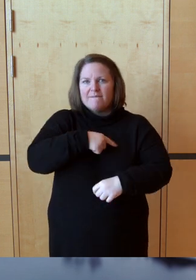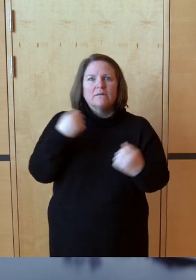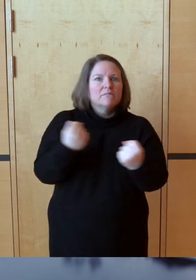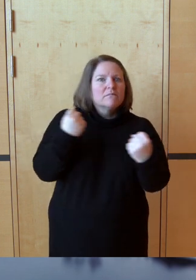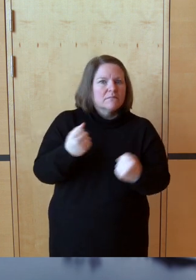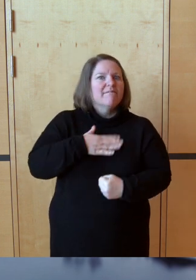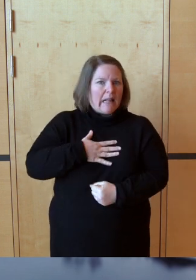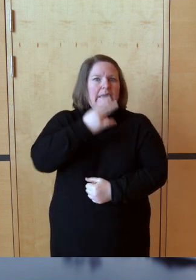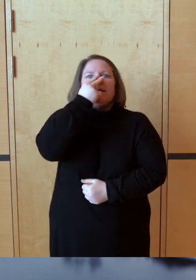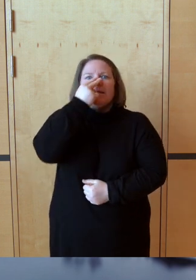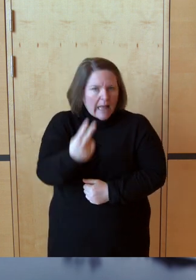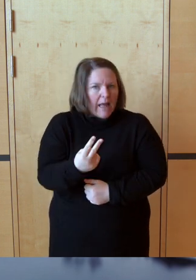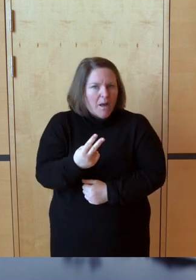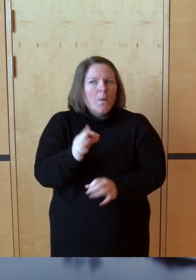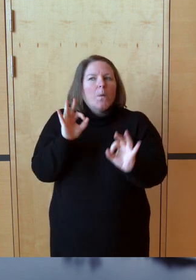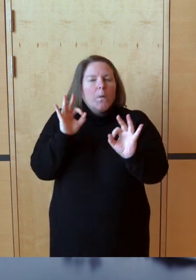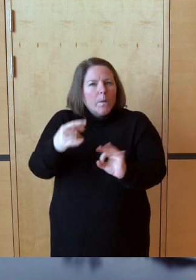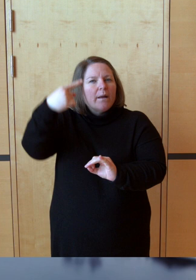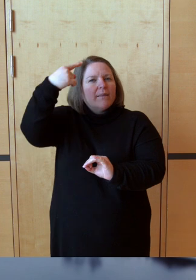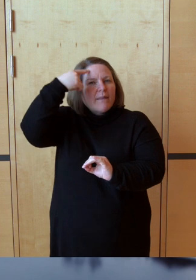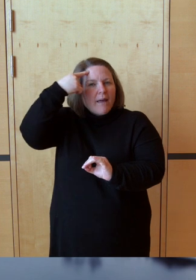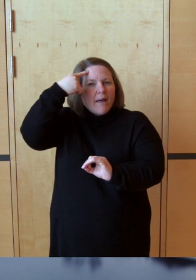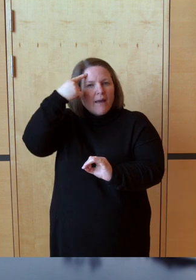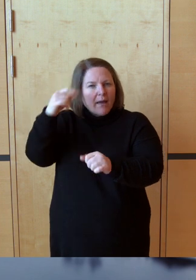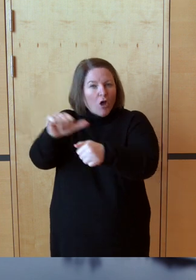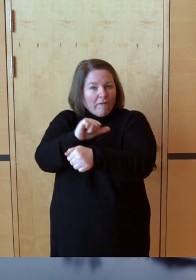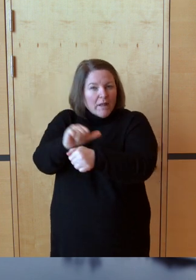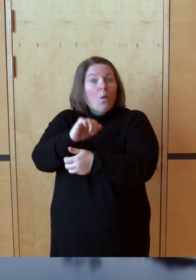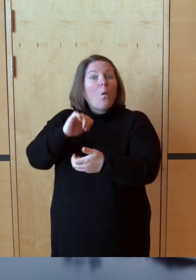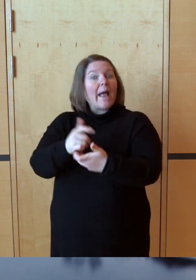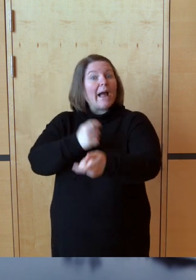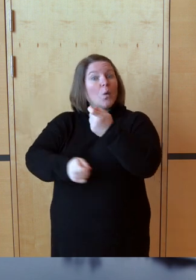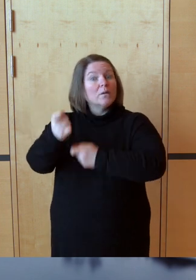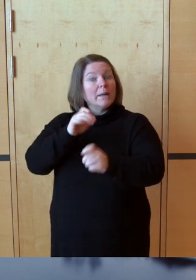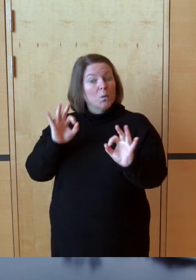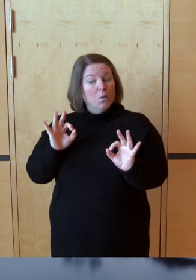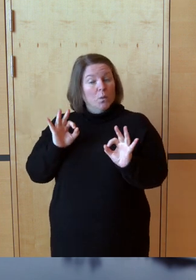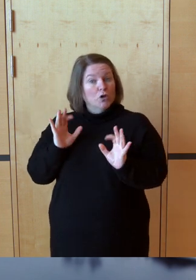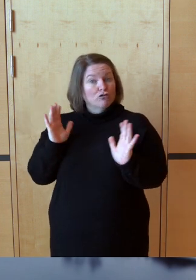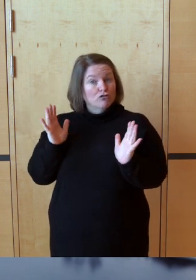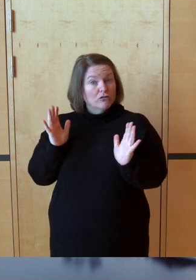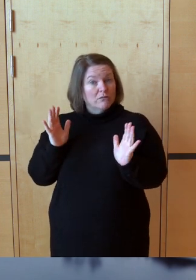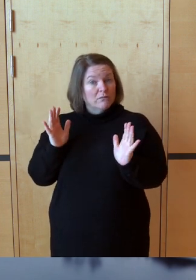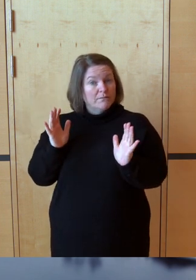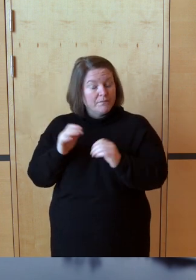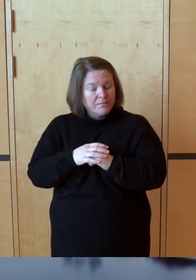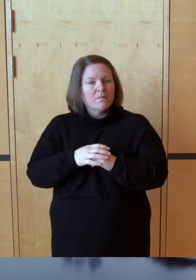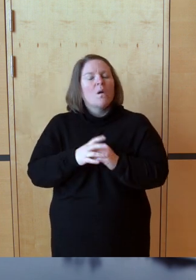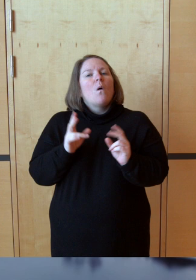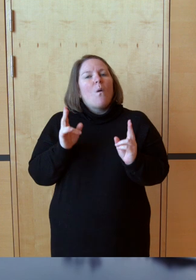Toyota del av Hur tankarna och ekonomin går runt detta och framför allt att de som Som ett proffs